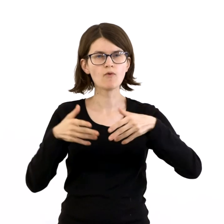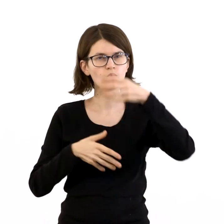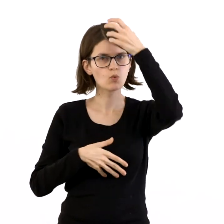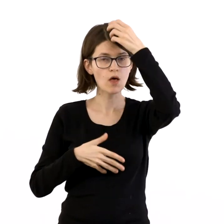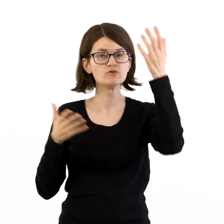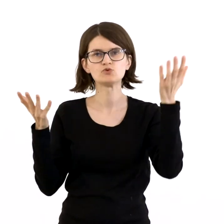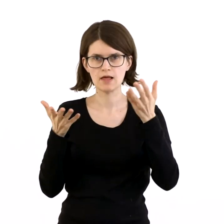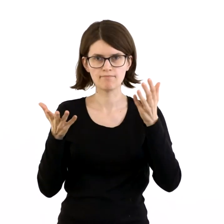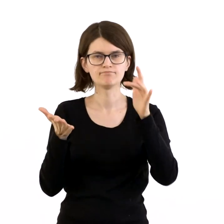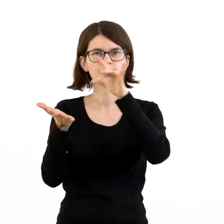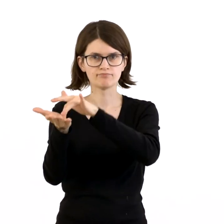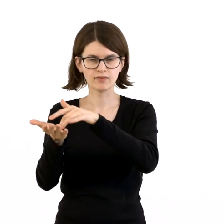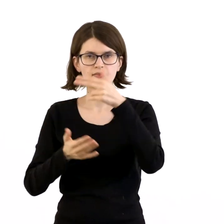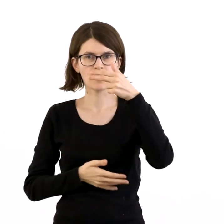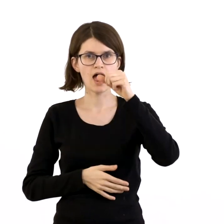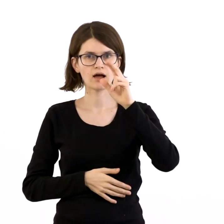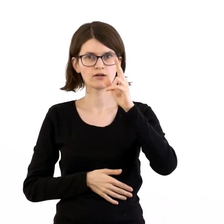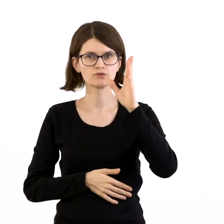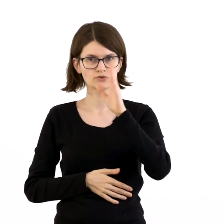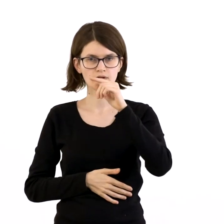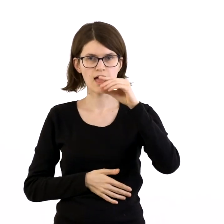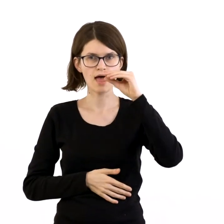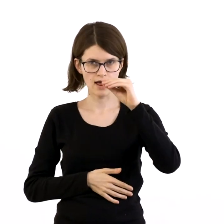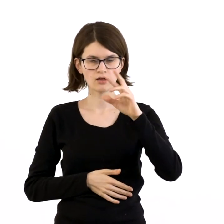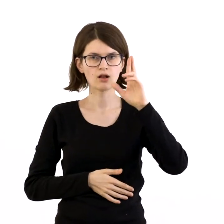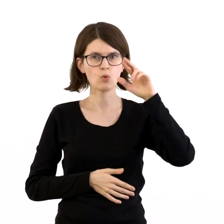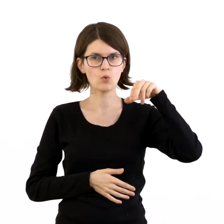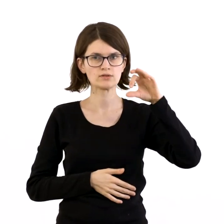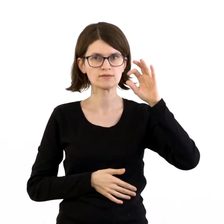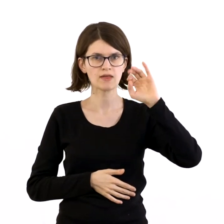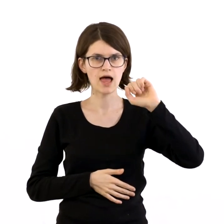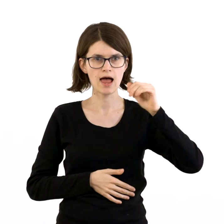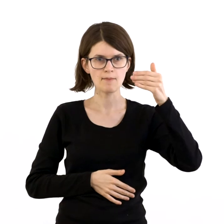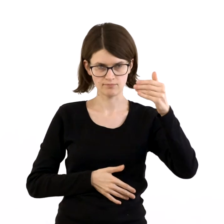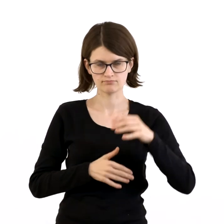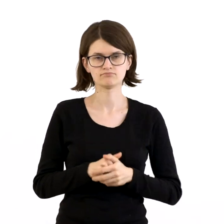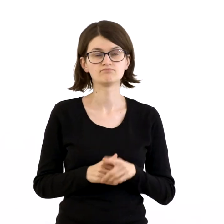Grobowce królewskie kolejnych władców Persji znajdują się w miejscu Naksz-e Rustam.